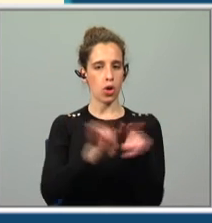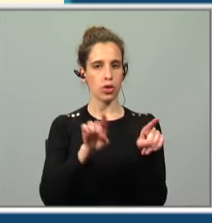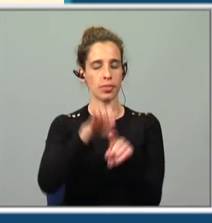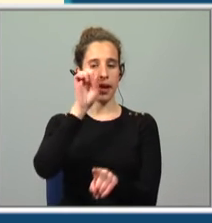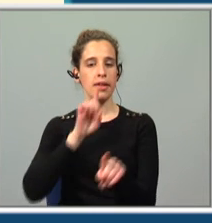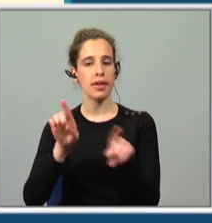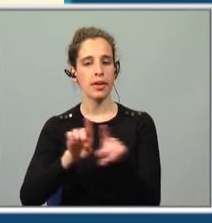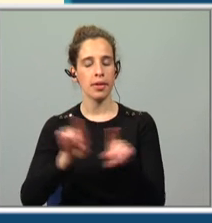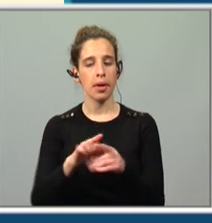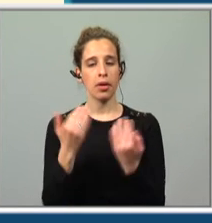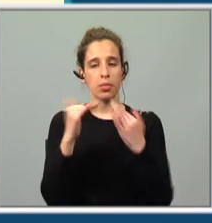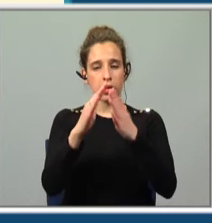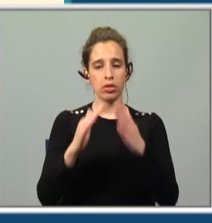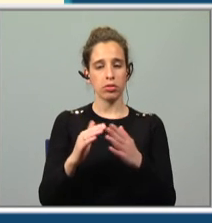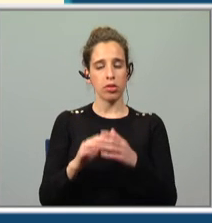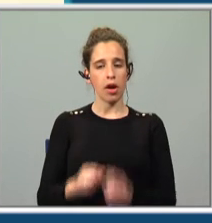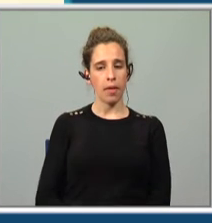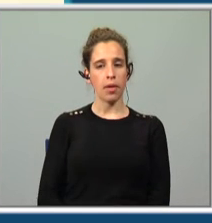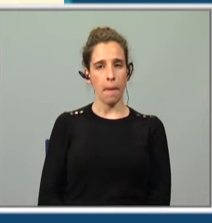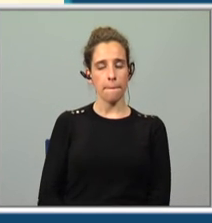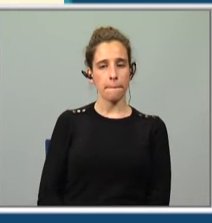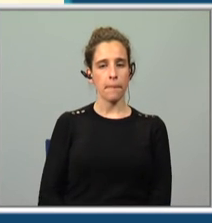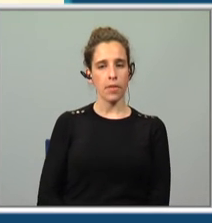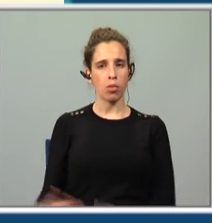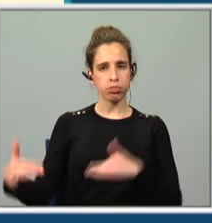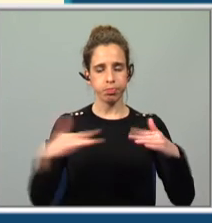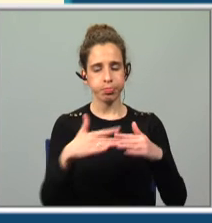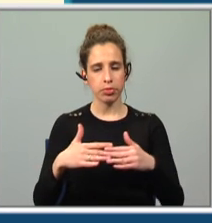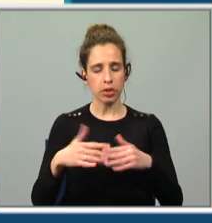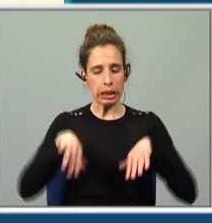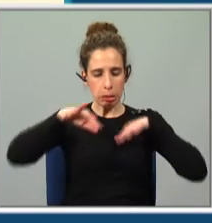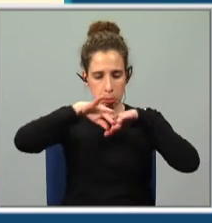irmãs mas não consegui jogar à bola nem nadar debaixo de água 姐妹們，但我不會打球或在水下游泳